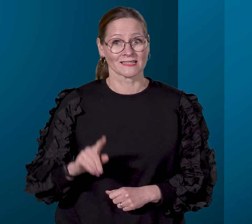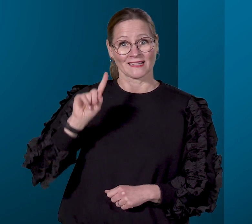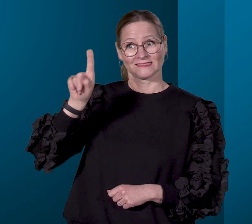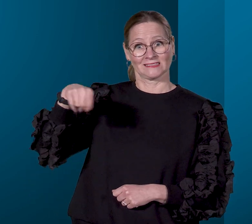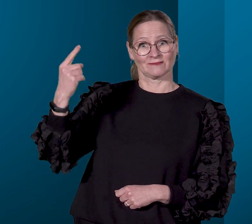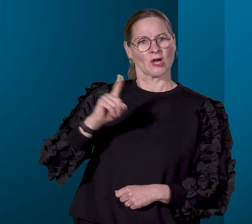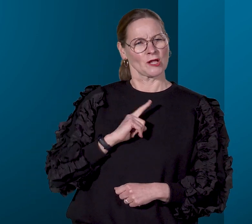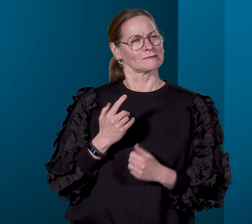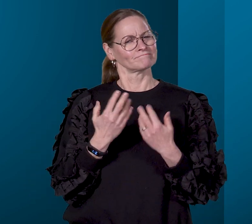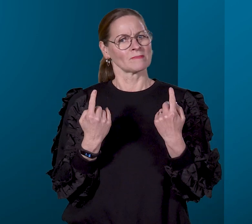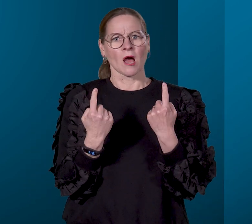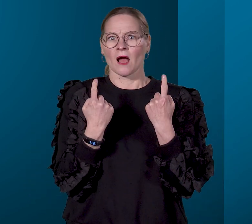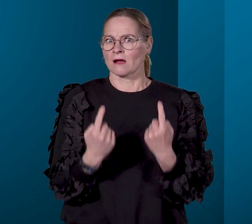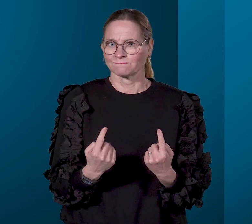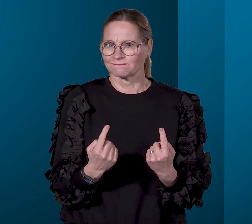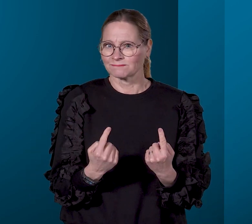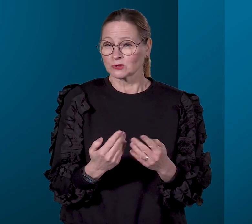Ensi vuosi on monin tavoin merkittävä, -